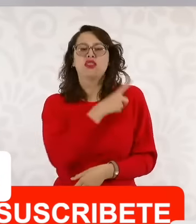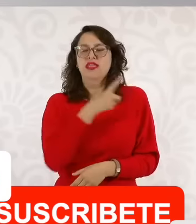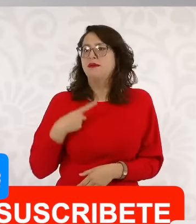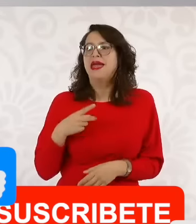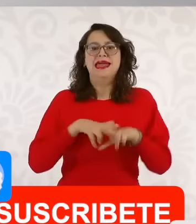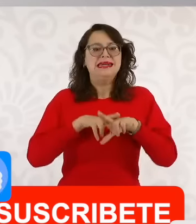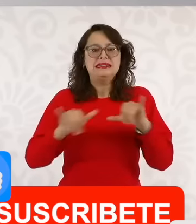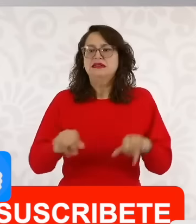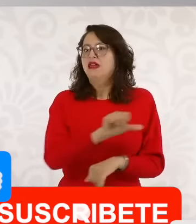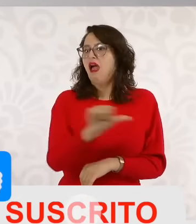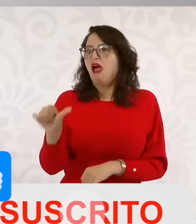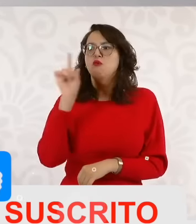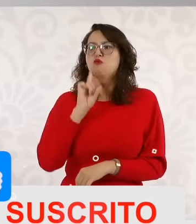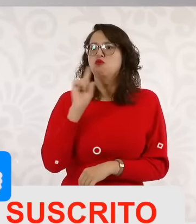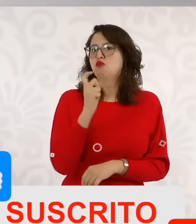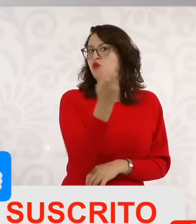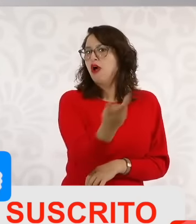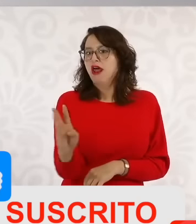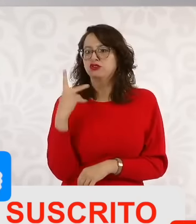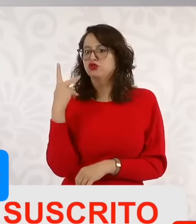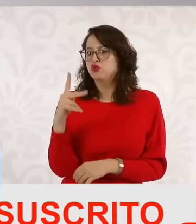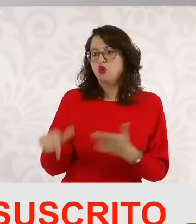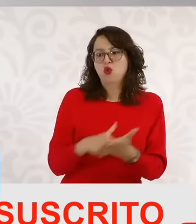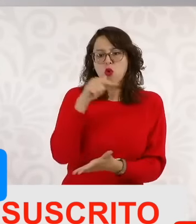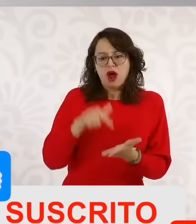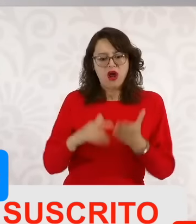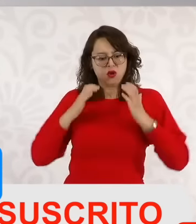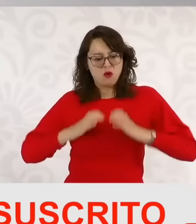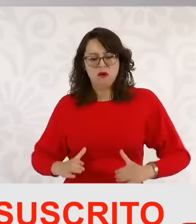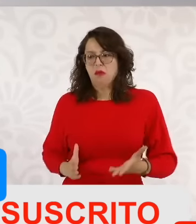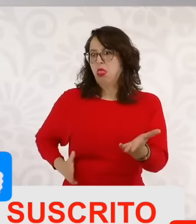Nadie debe vulnerar nuestro espacio personal. Ningún hombre tiene derecho